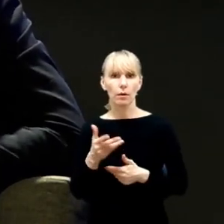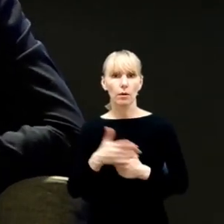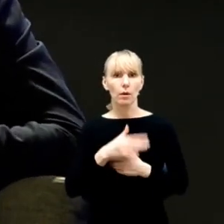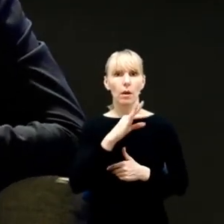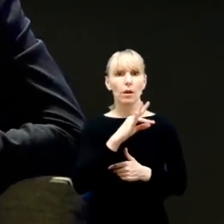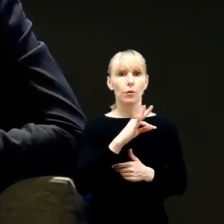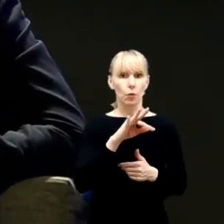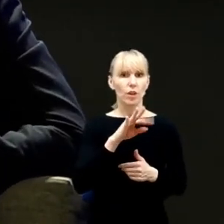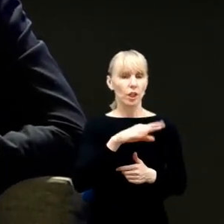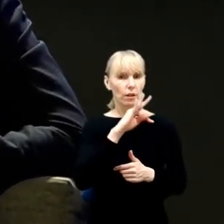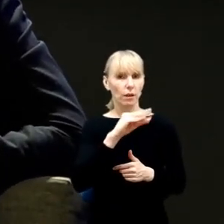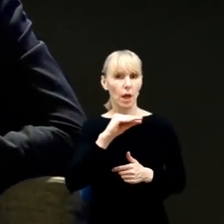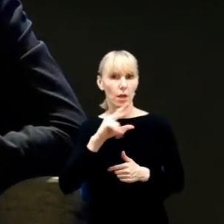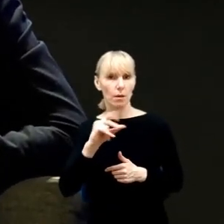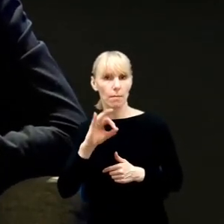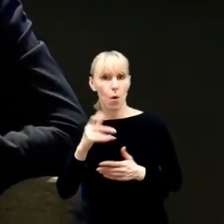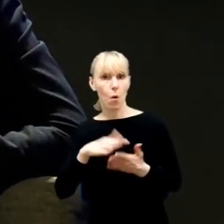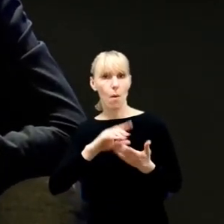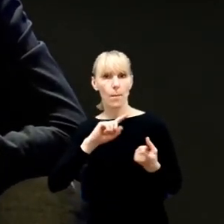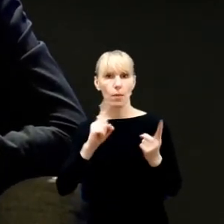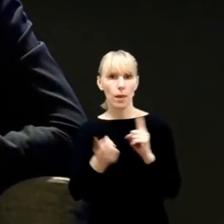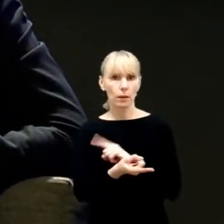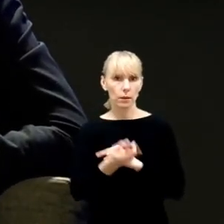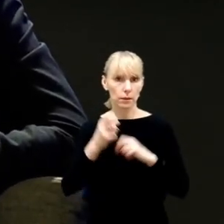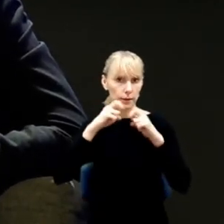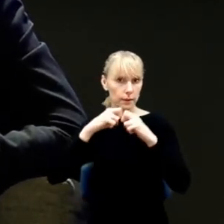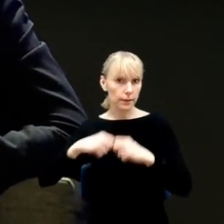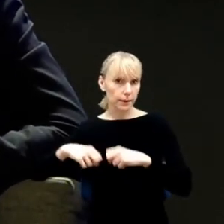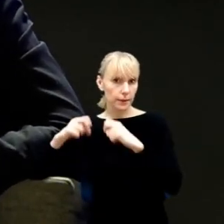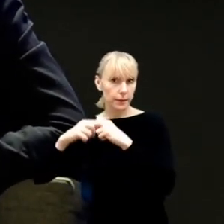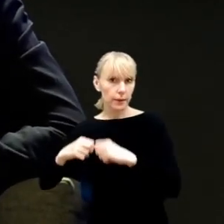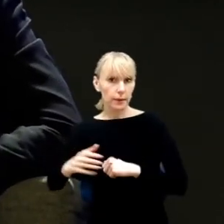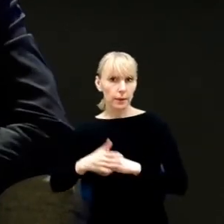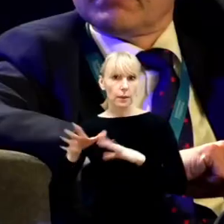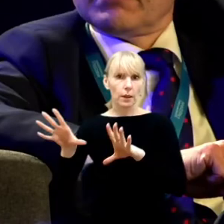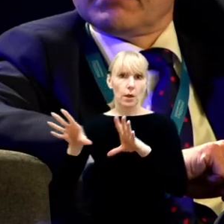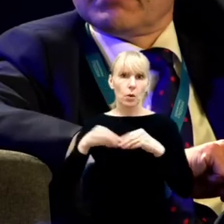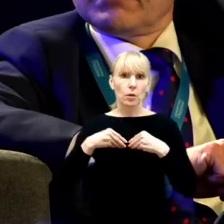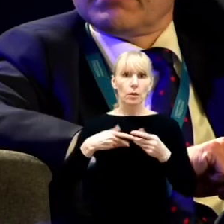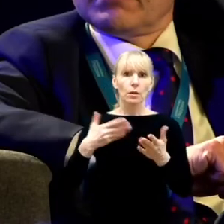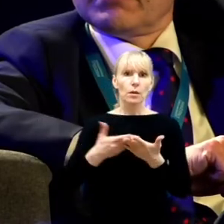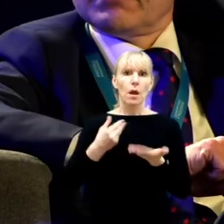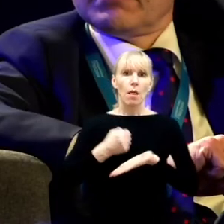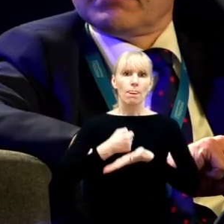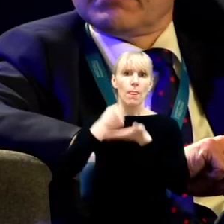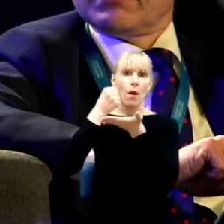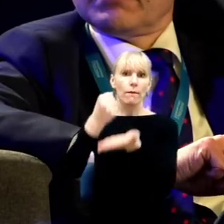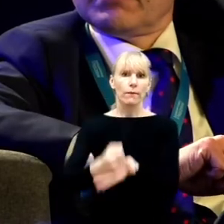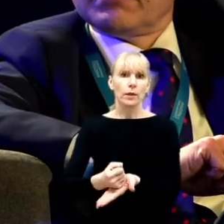bo jest możliwość też uzyskania dofinansowania na przedsięwzięcia